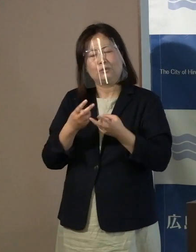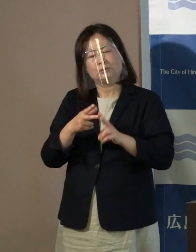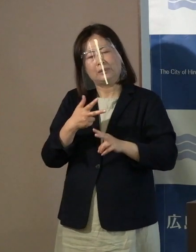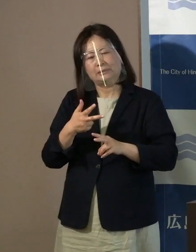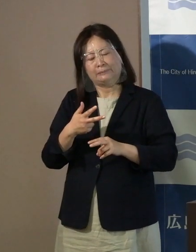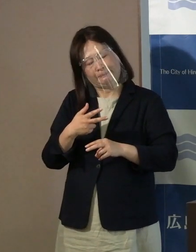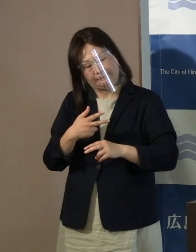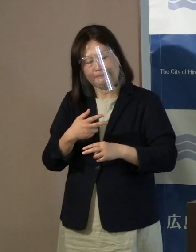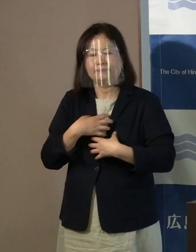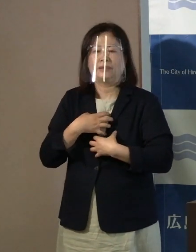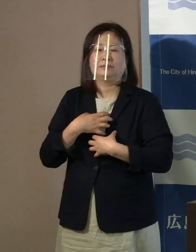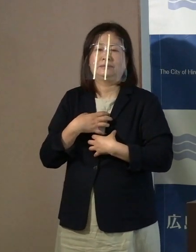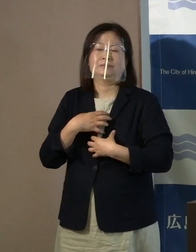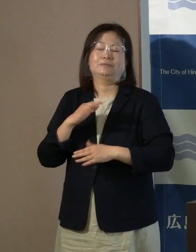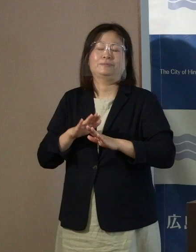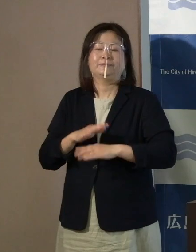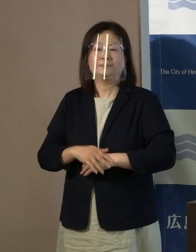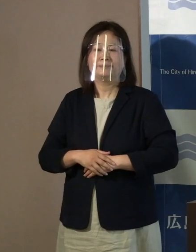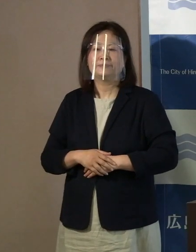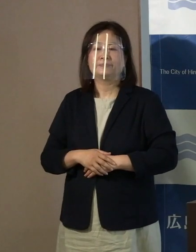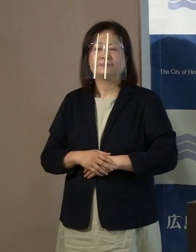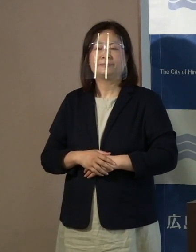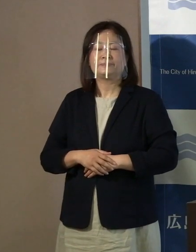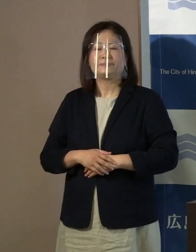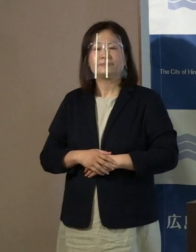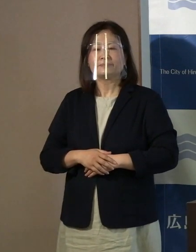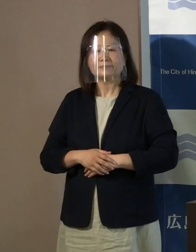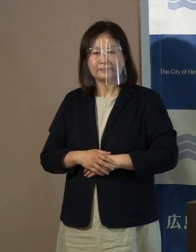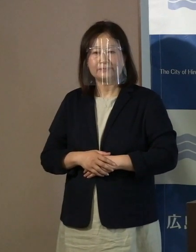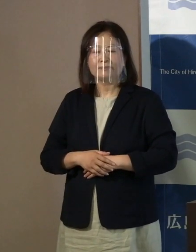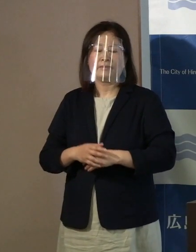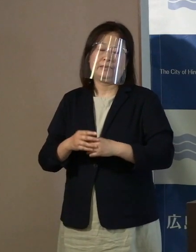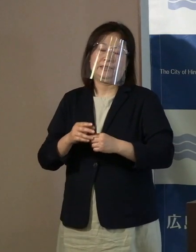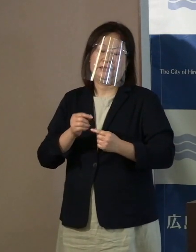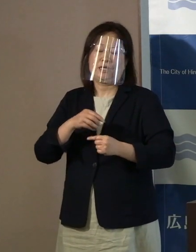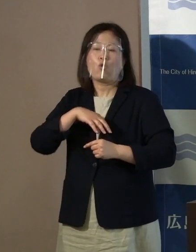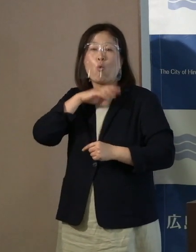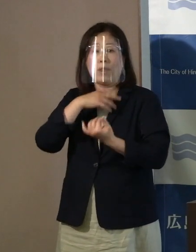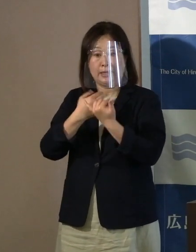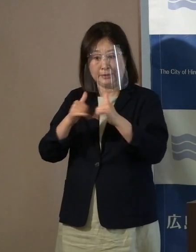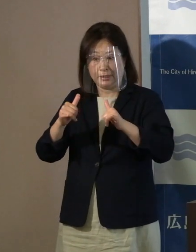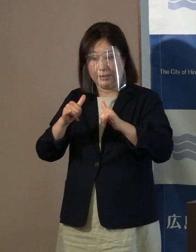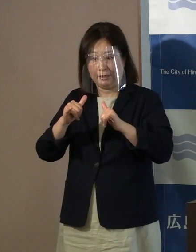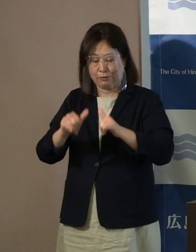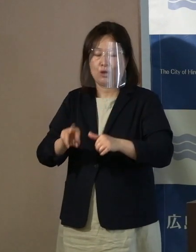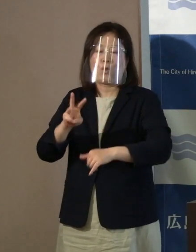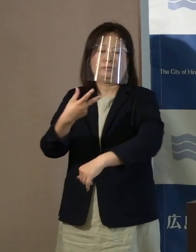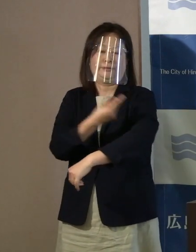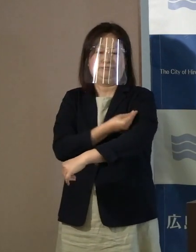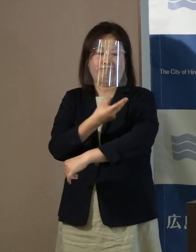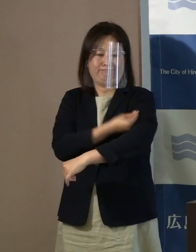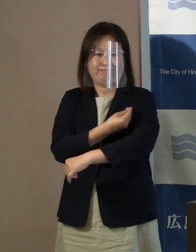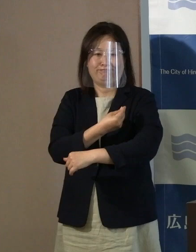従いまして､確かに高齢者の方々は､ 今言ったようなワクチン接種が進んで､